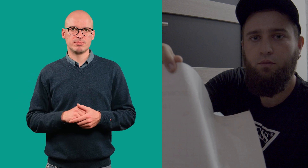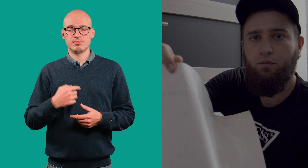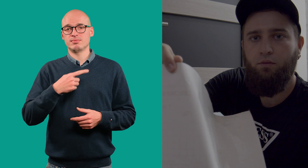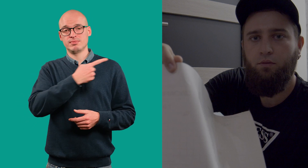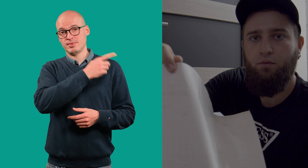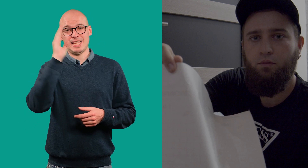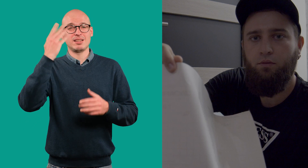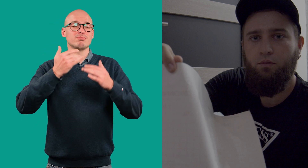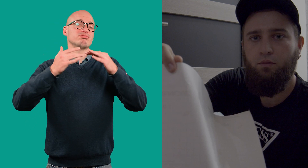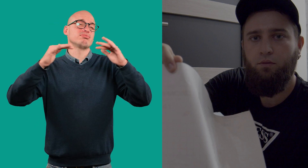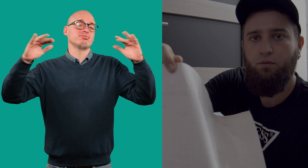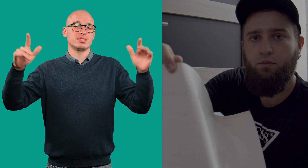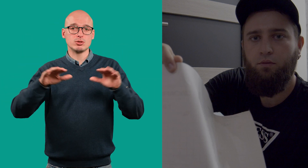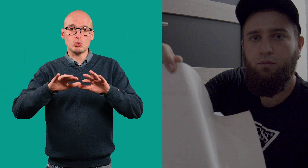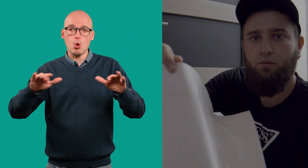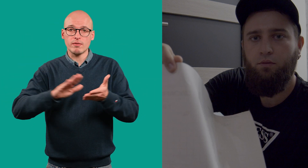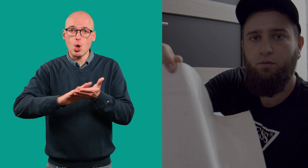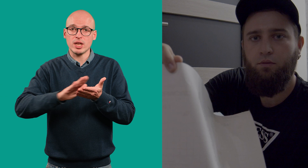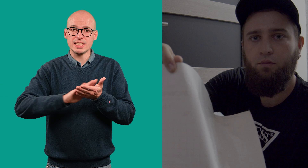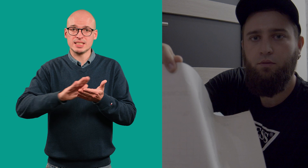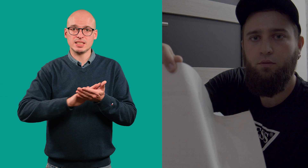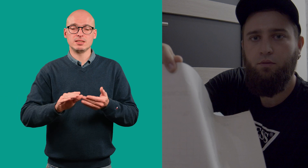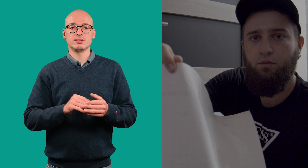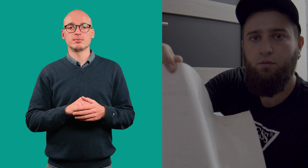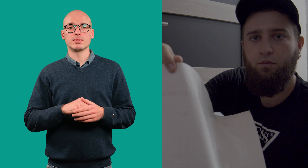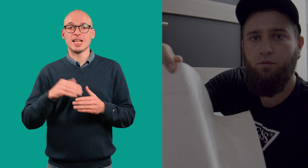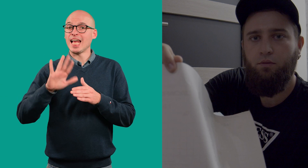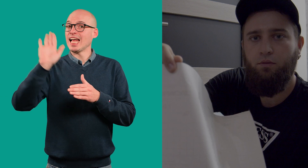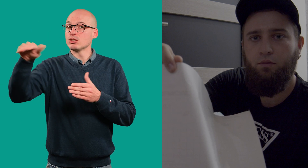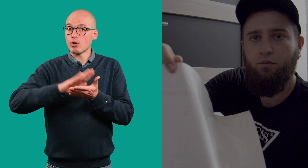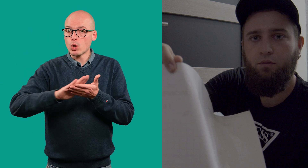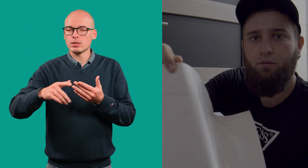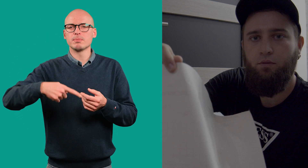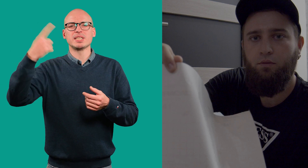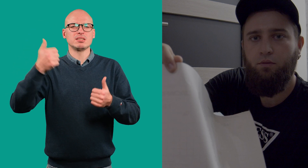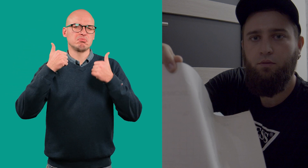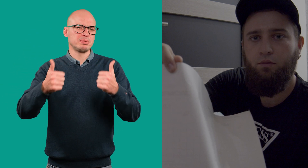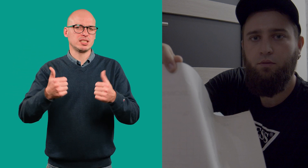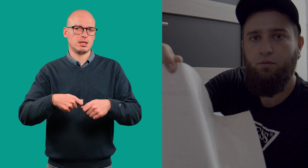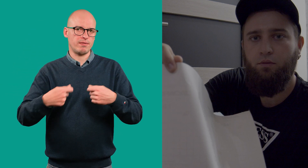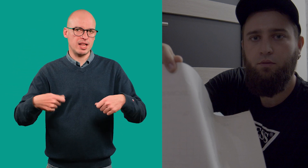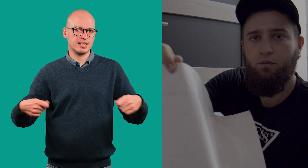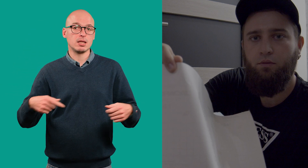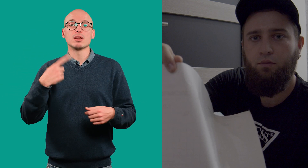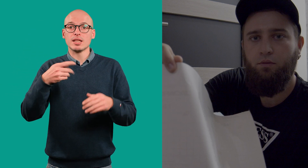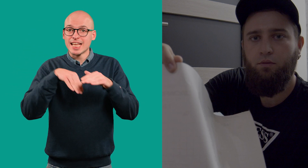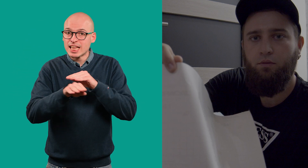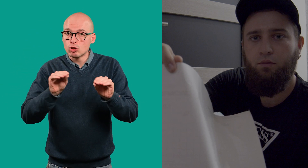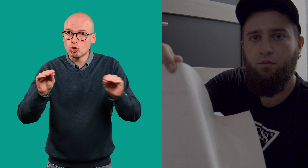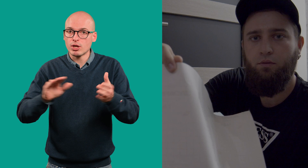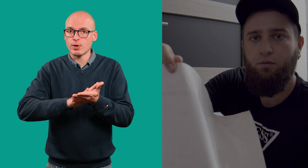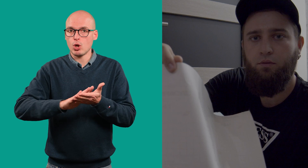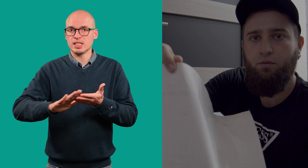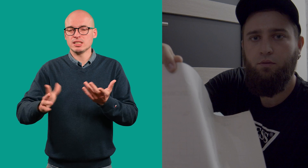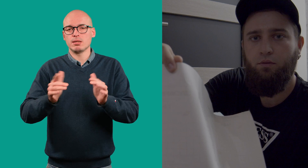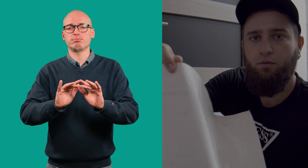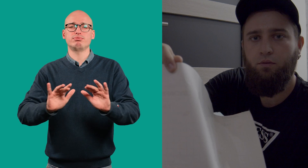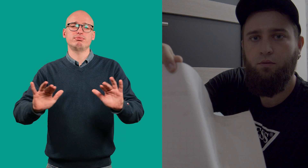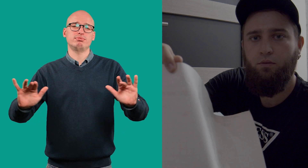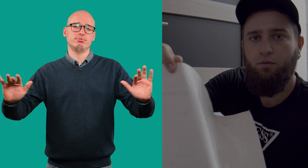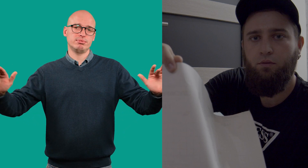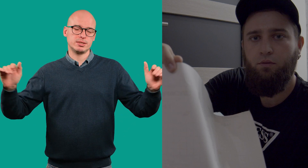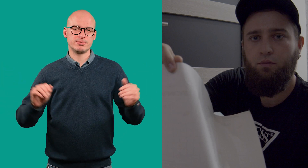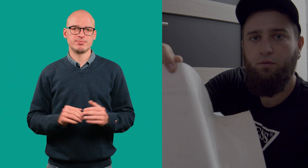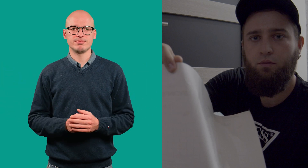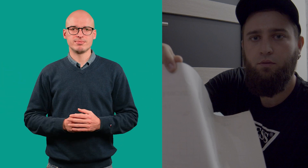Branislav kent verschillende soorten folies. Exterieurfolies zijn meestal van betere kwaliteit dan verschillende interieurfolies.